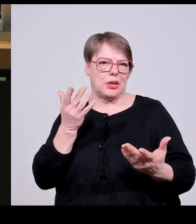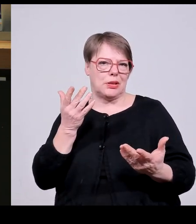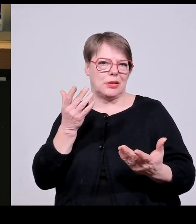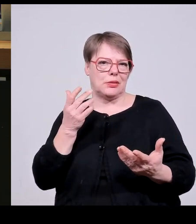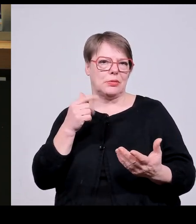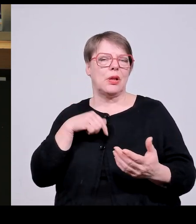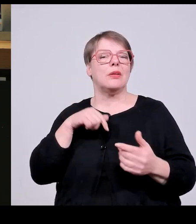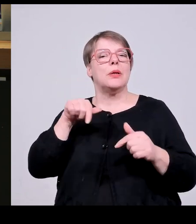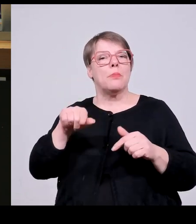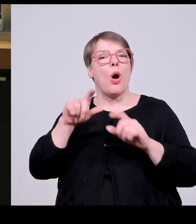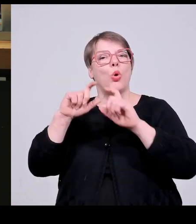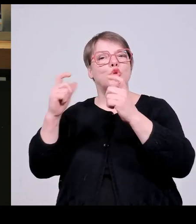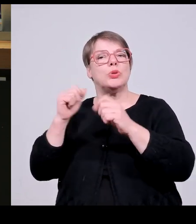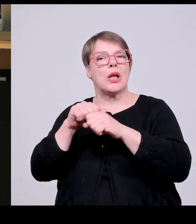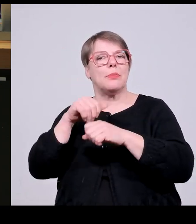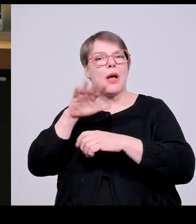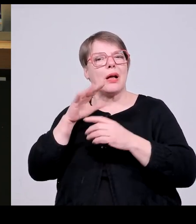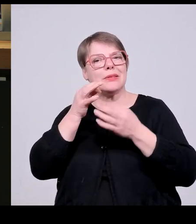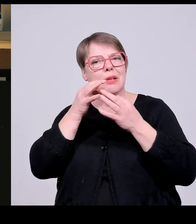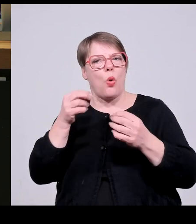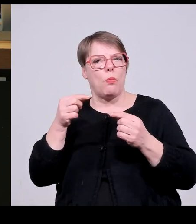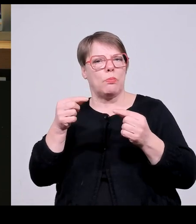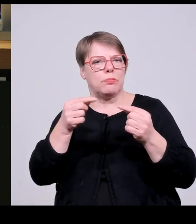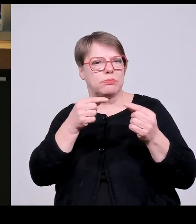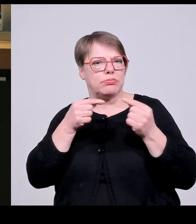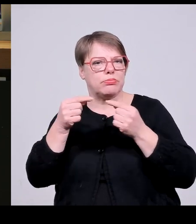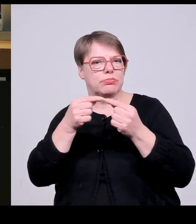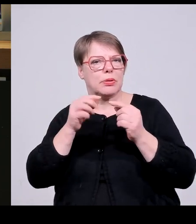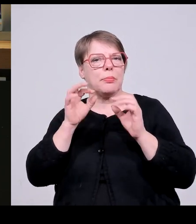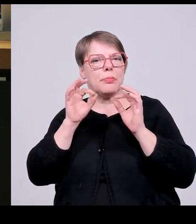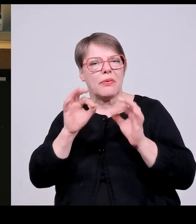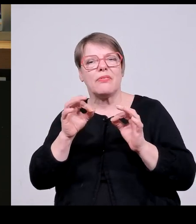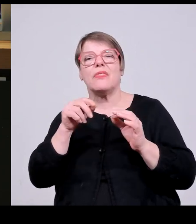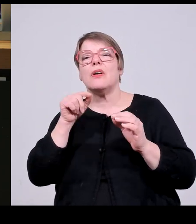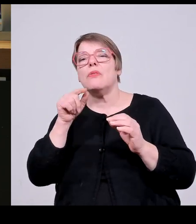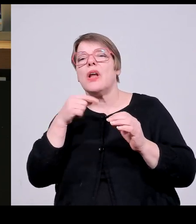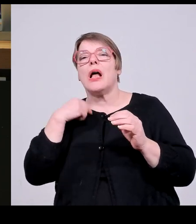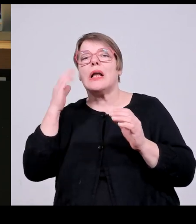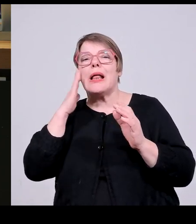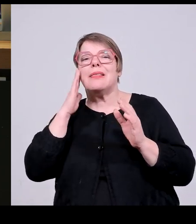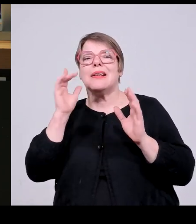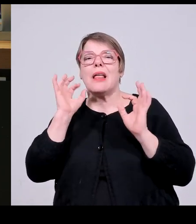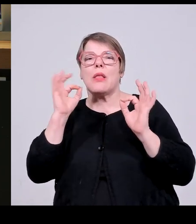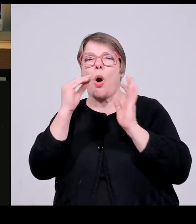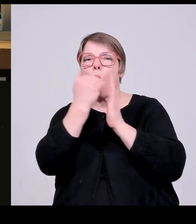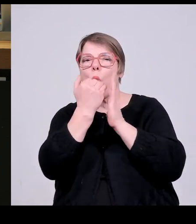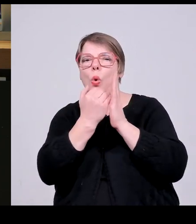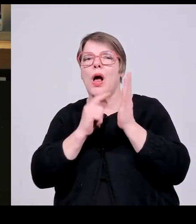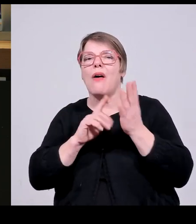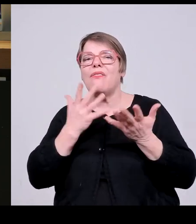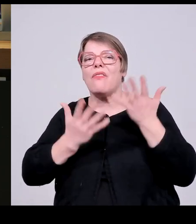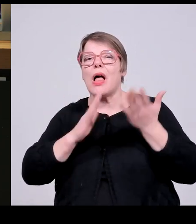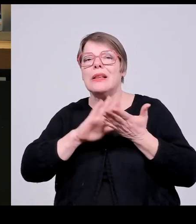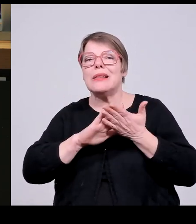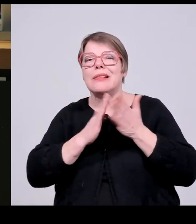wenn wir darüber Erkenntnis haben, was es nun kosten wird, wenn wir zum Beispiel das Gasnetz für Wasserstoff fit machen.